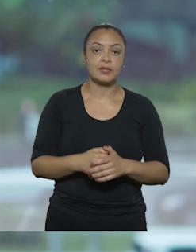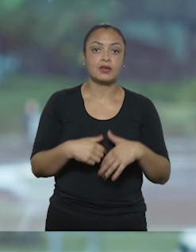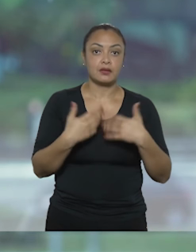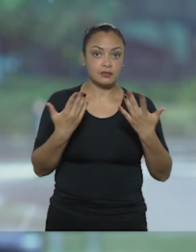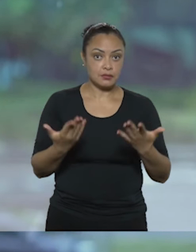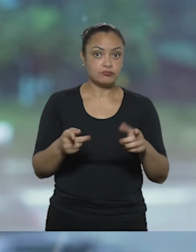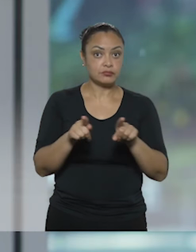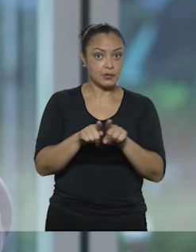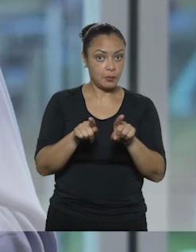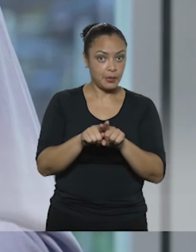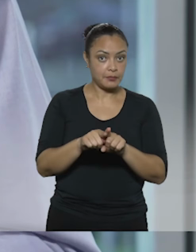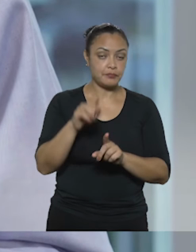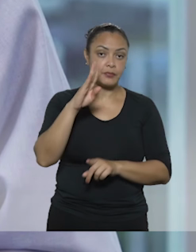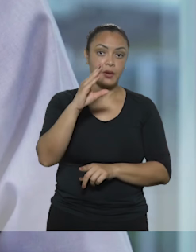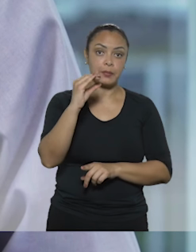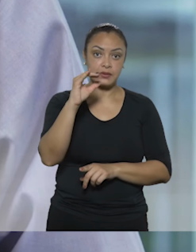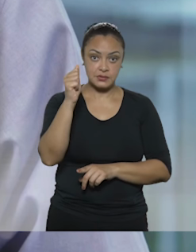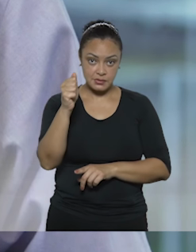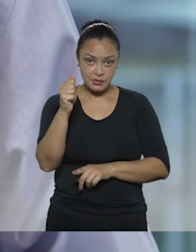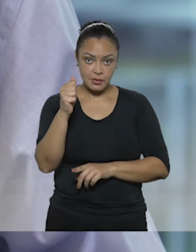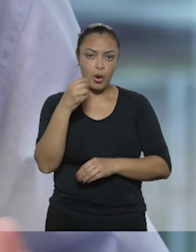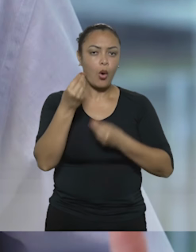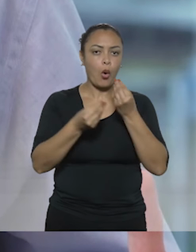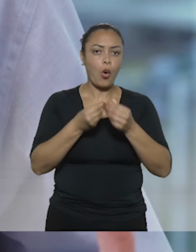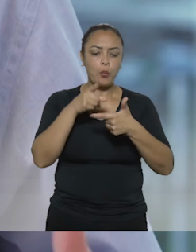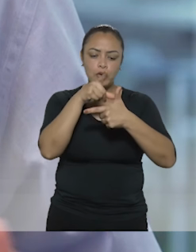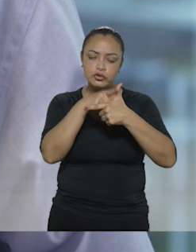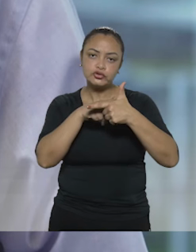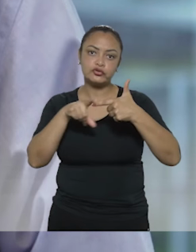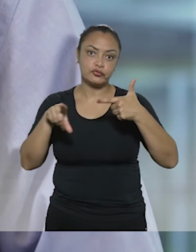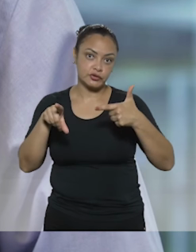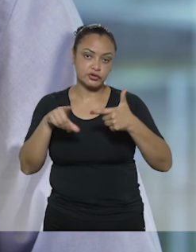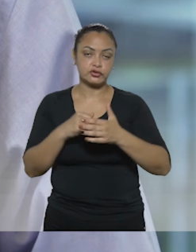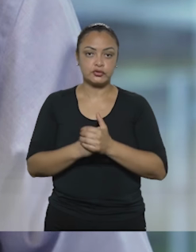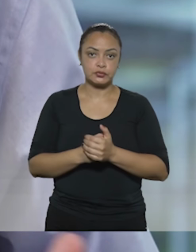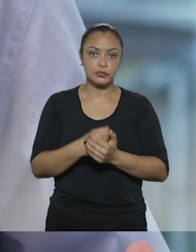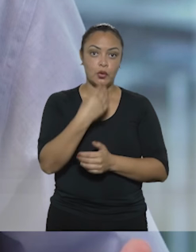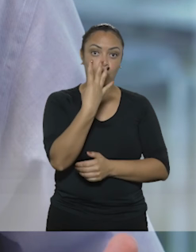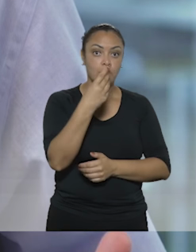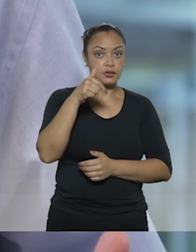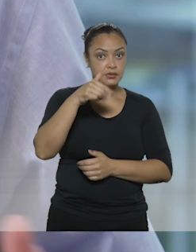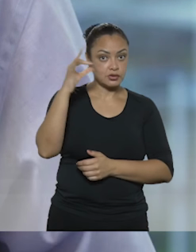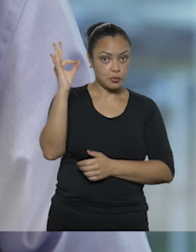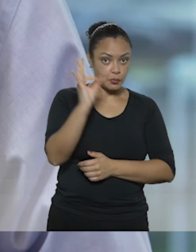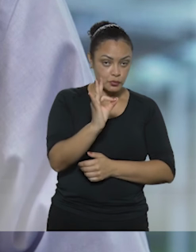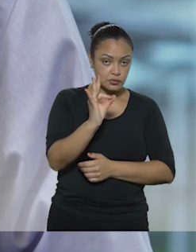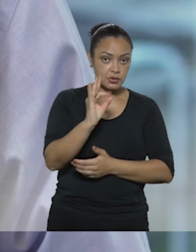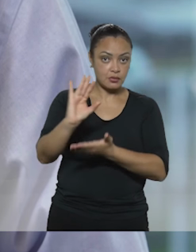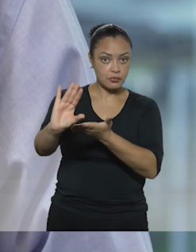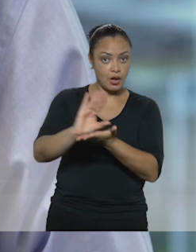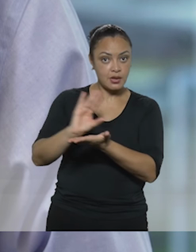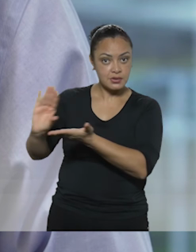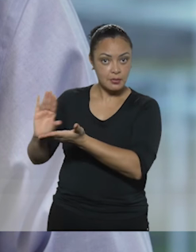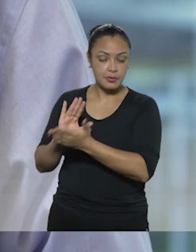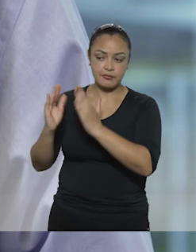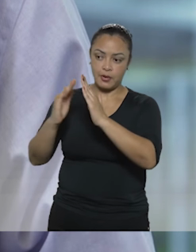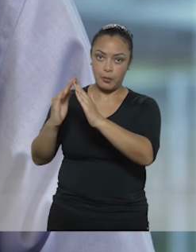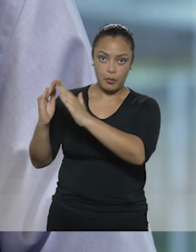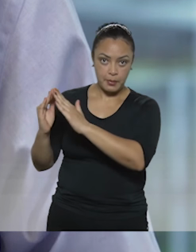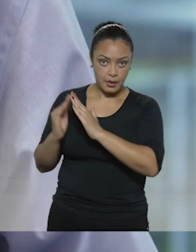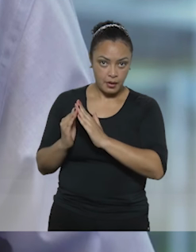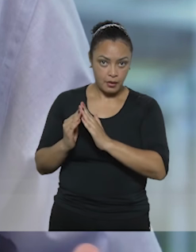Falando da carteira do BCIA, ela estava dividida da seguinte forma: 47% nos recebíveis imobiliários,